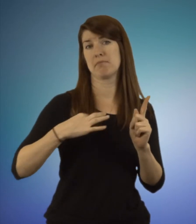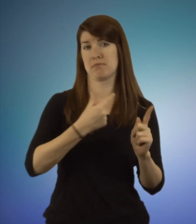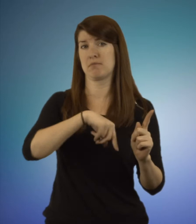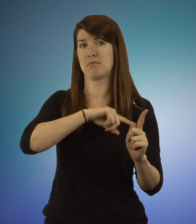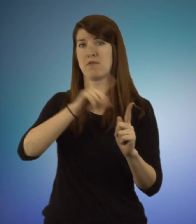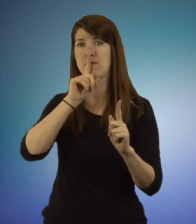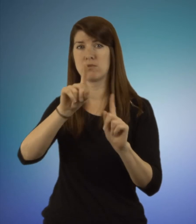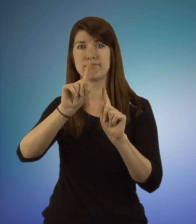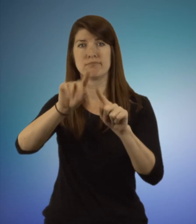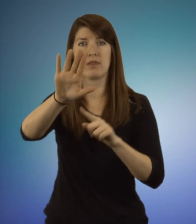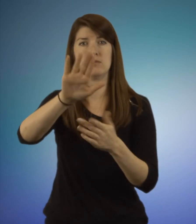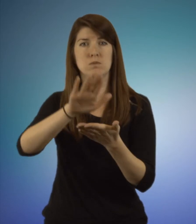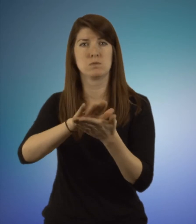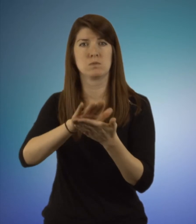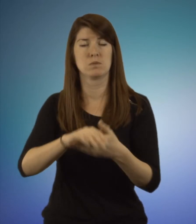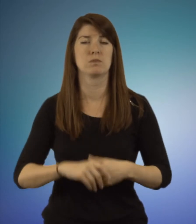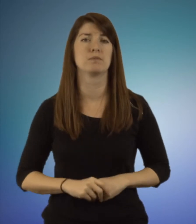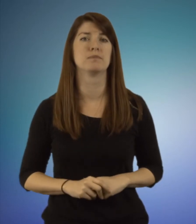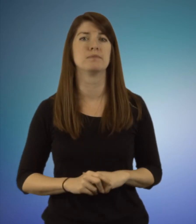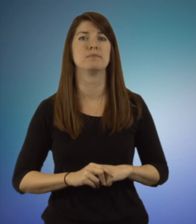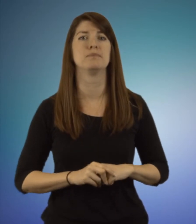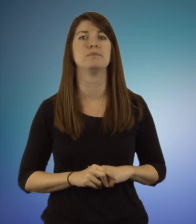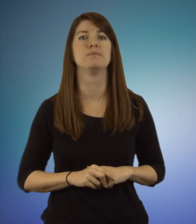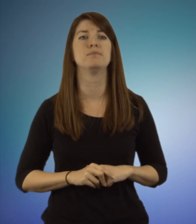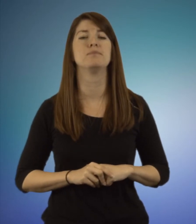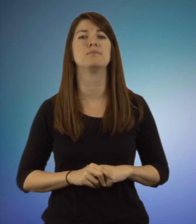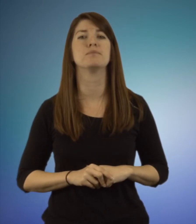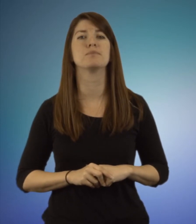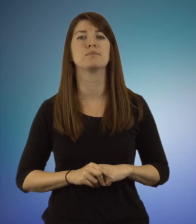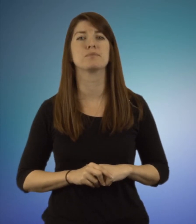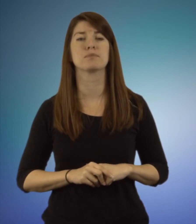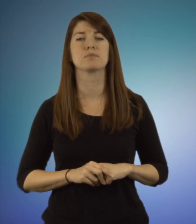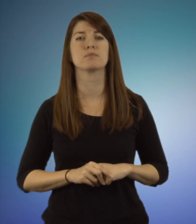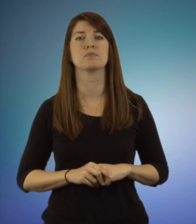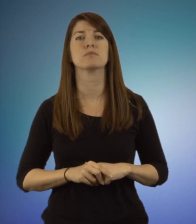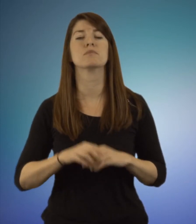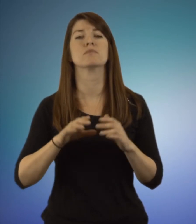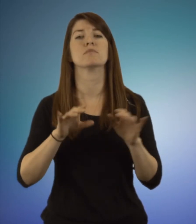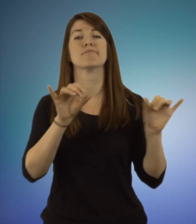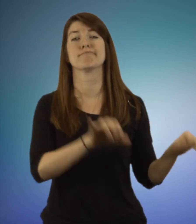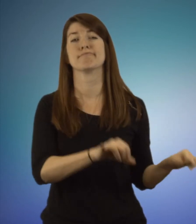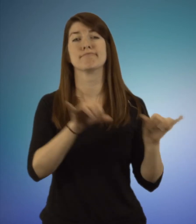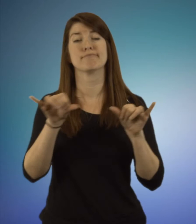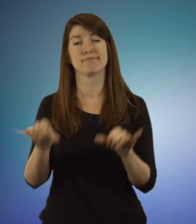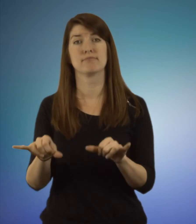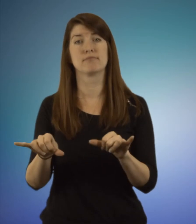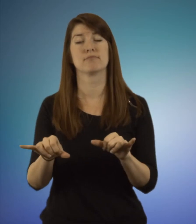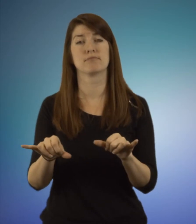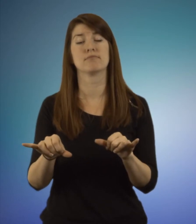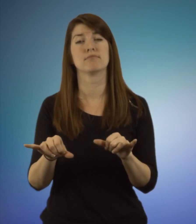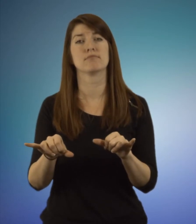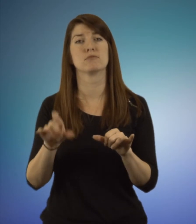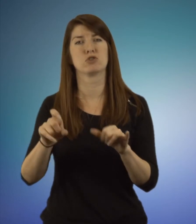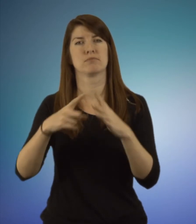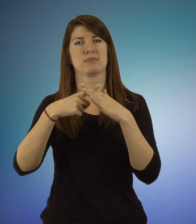si el niño va a participar de otro programa comunitario diferente.